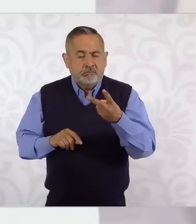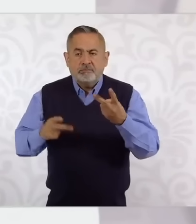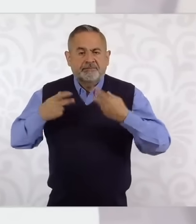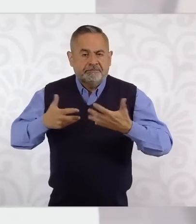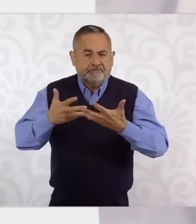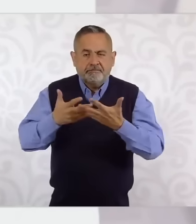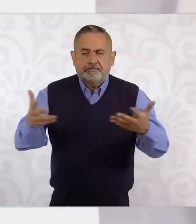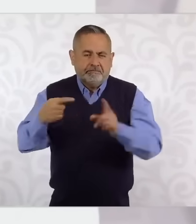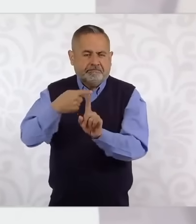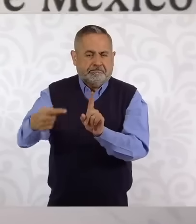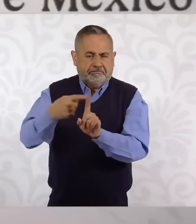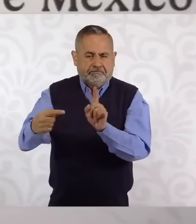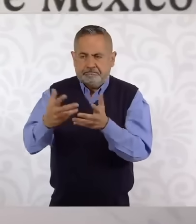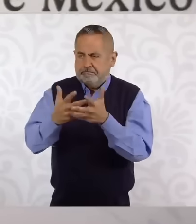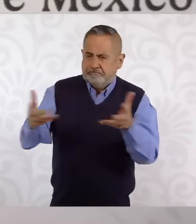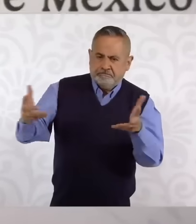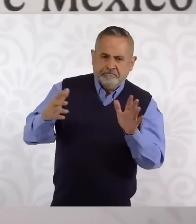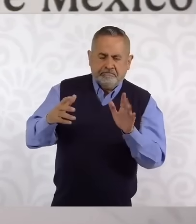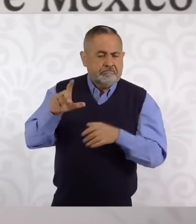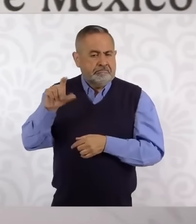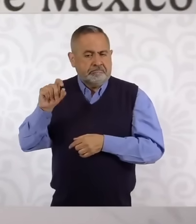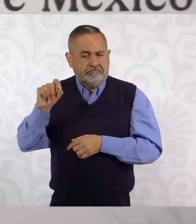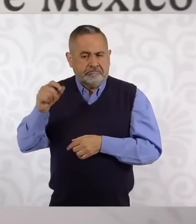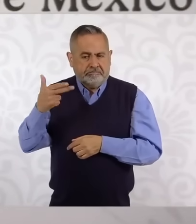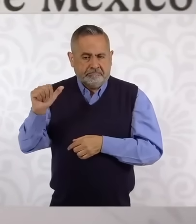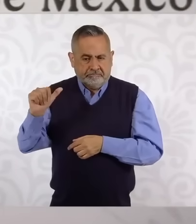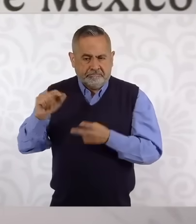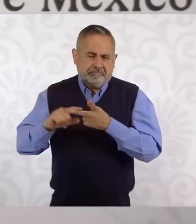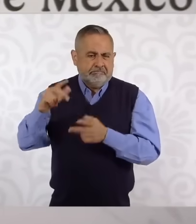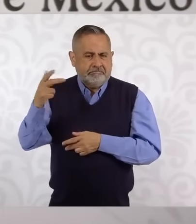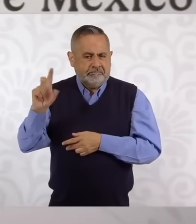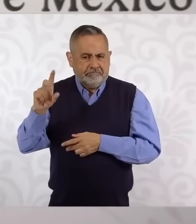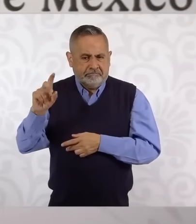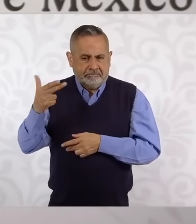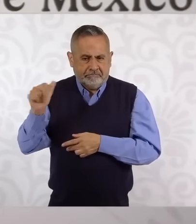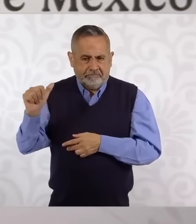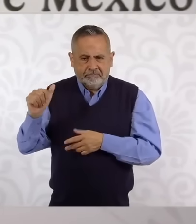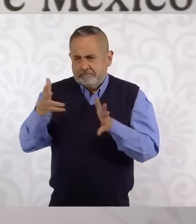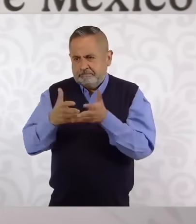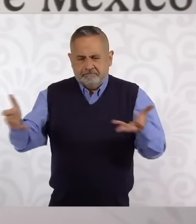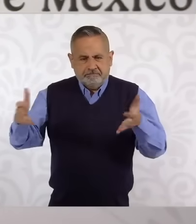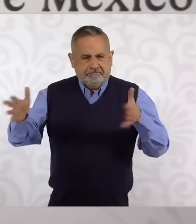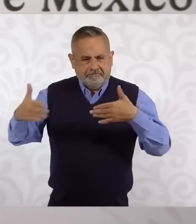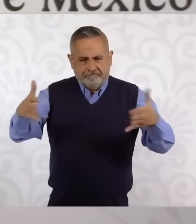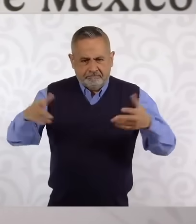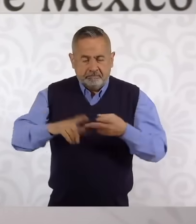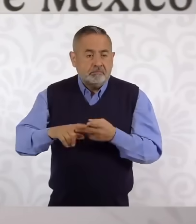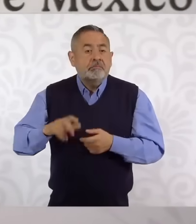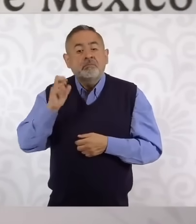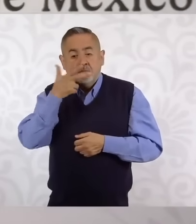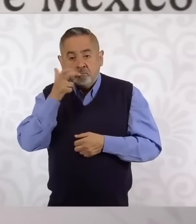medianos hasta 20 haáreas, hasta 30 hectáreas. En Chihuahua, pues obviamente son mucho más grandes